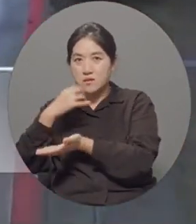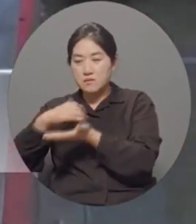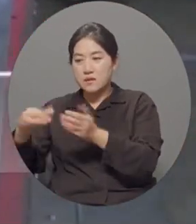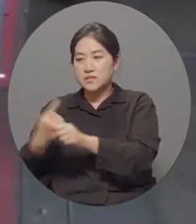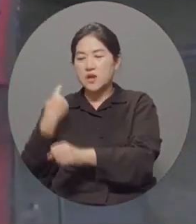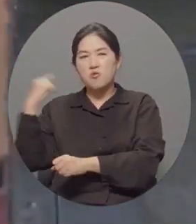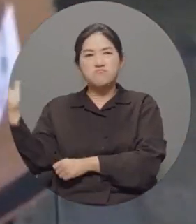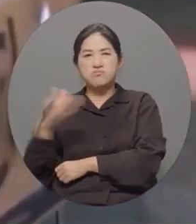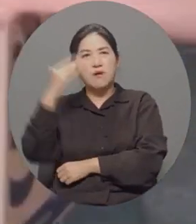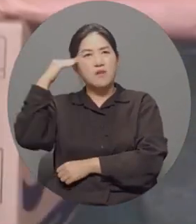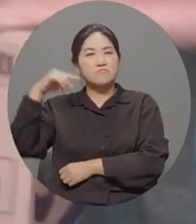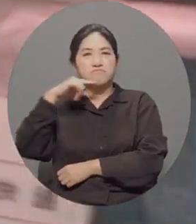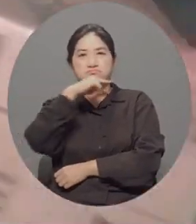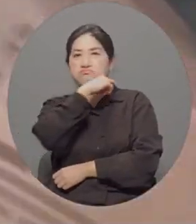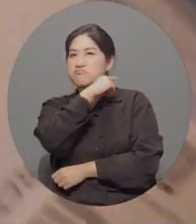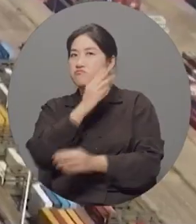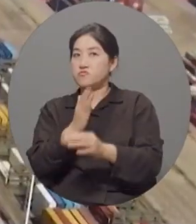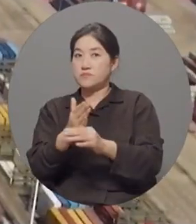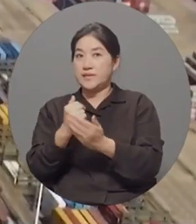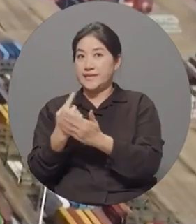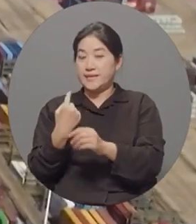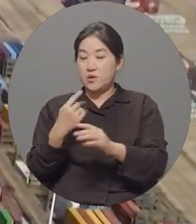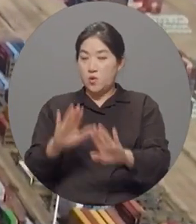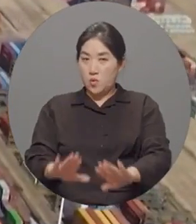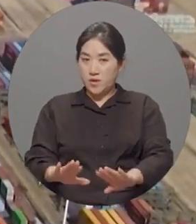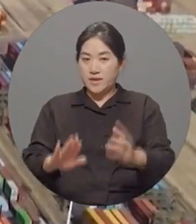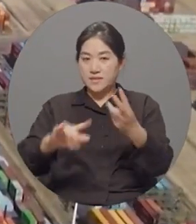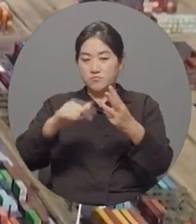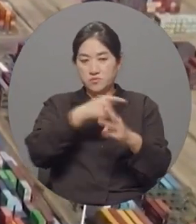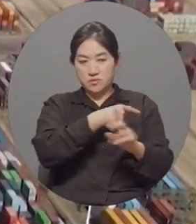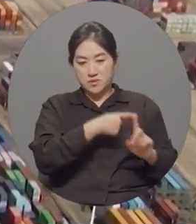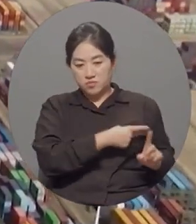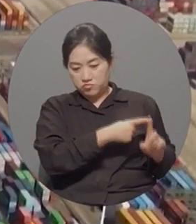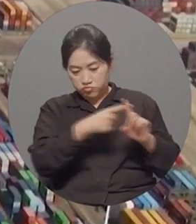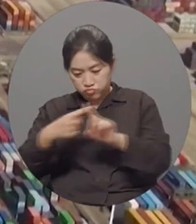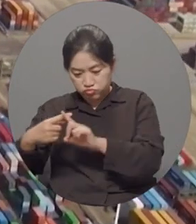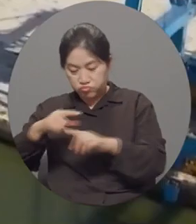판매 무역수지는 지난해부터 적자로 돌아섰습니다.